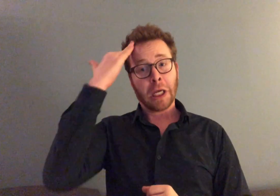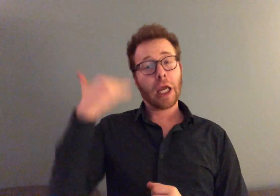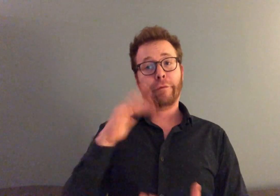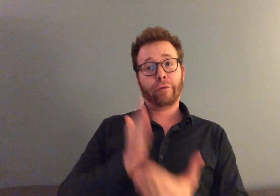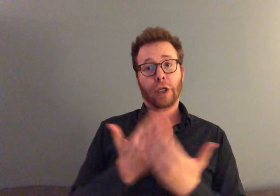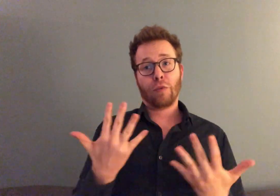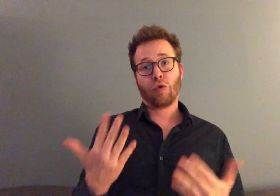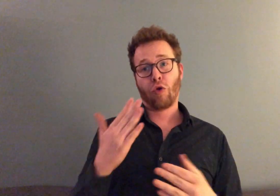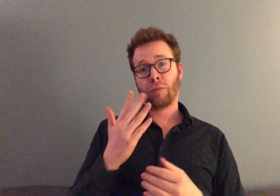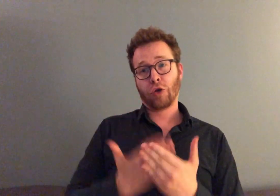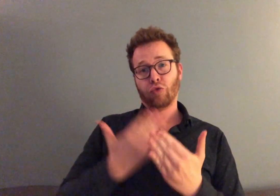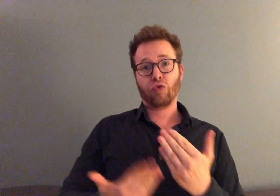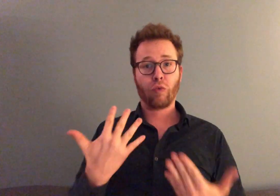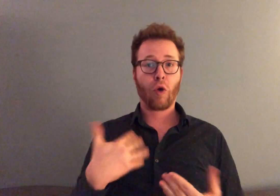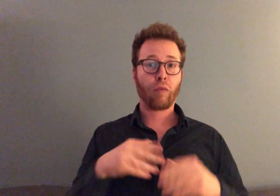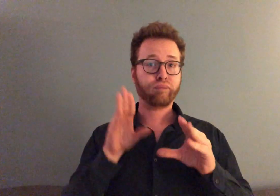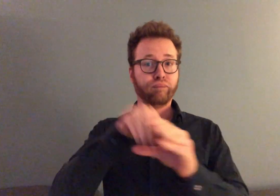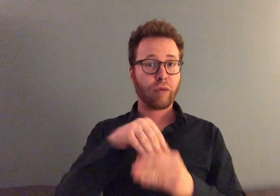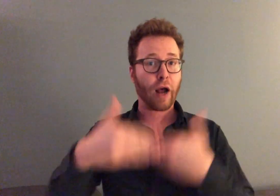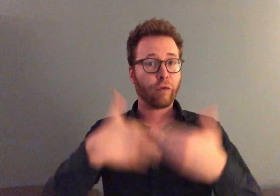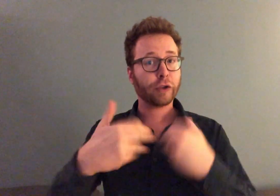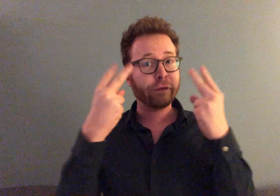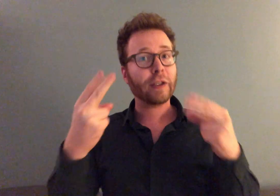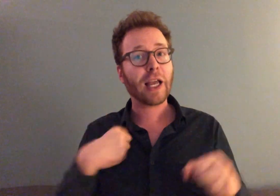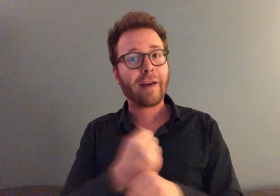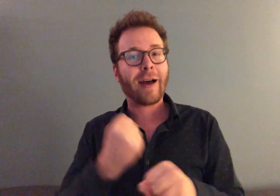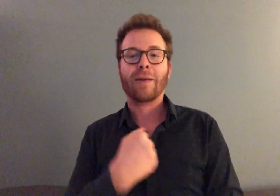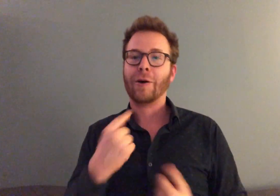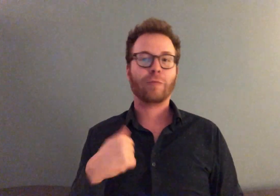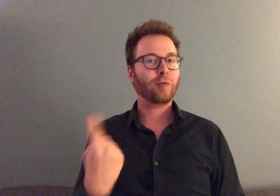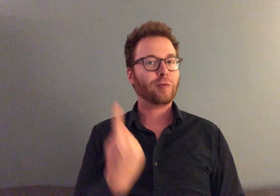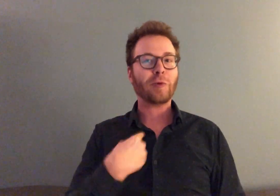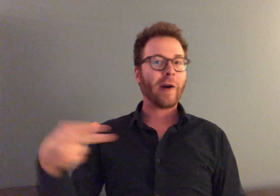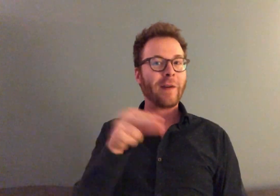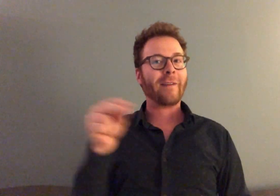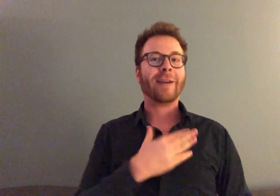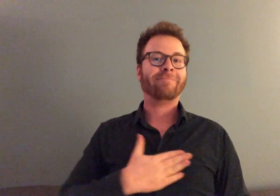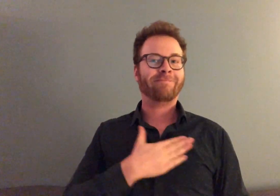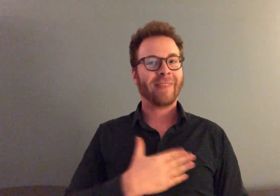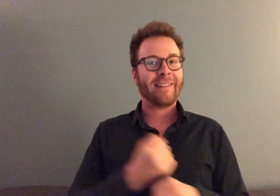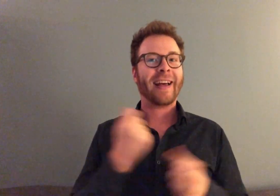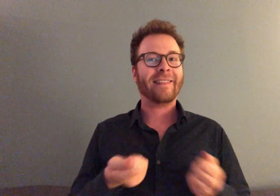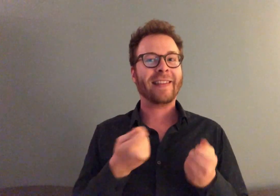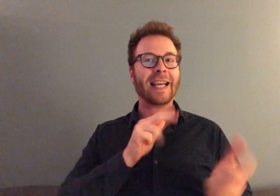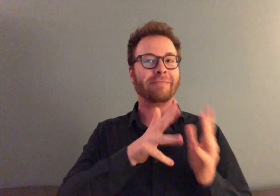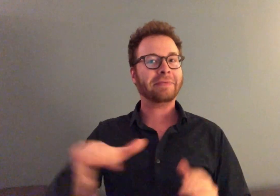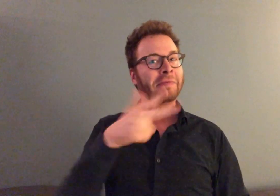Bien que j’ai terminé mes études et j’ai entamé ma carrière professionnelle, je prends toujours du plaisir à revenir pour participer aux activités du Kap signes